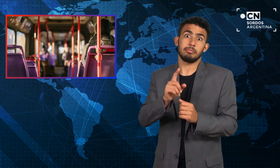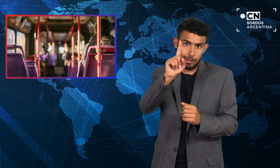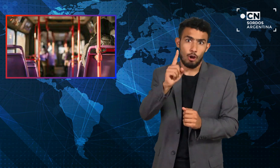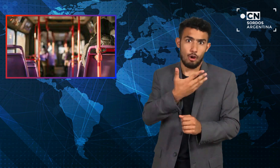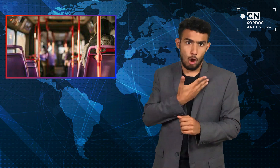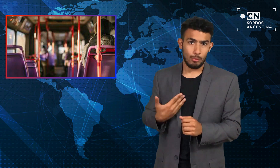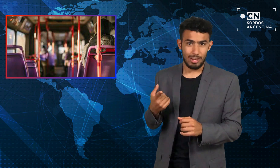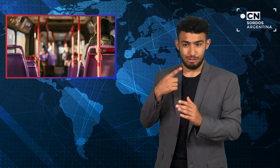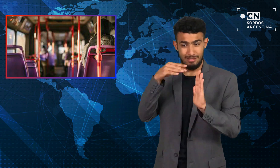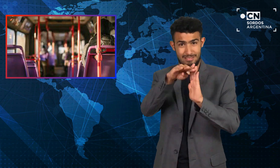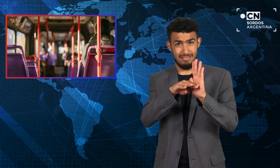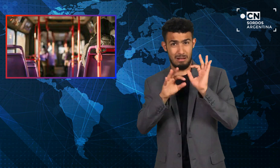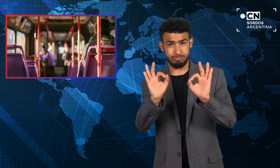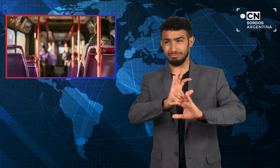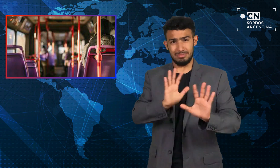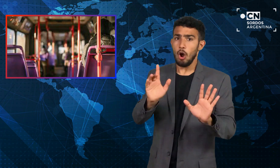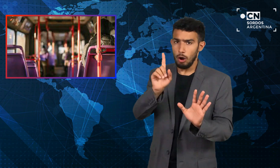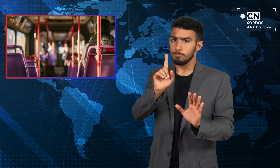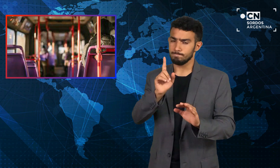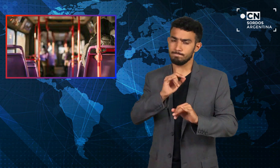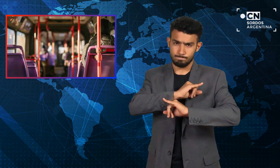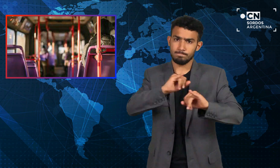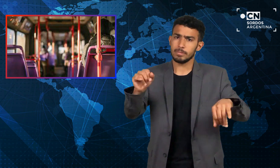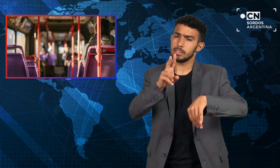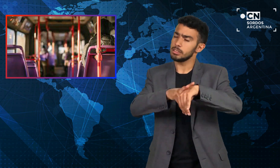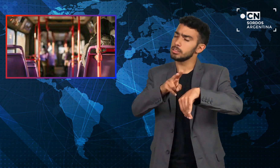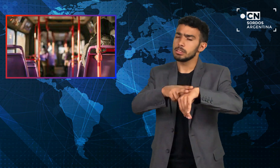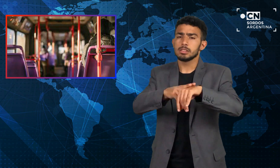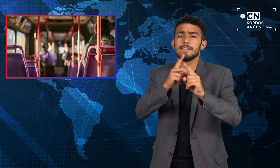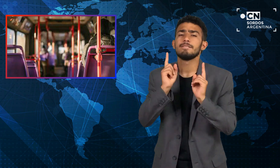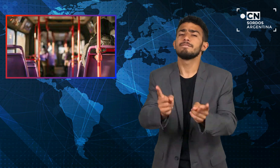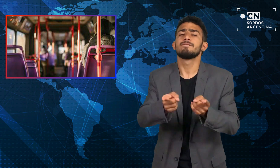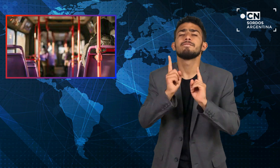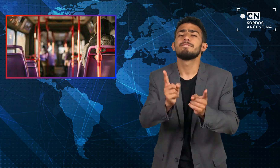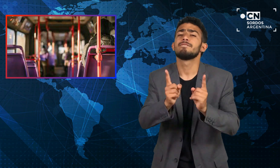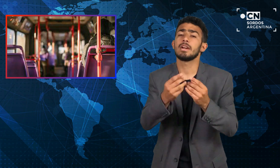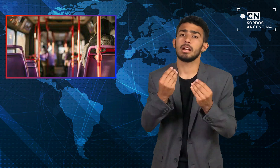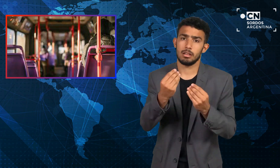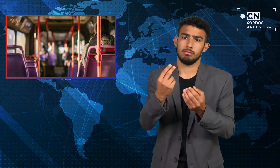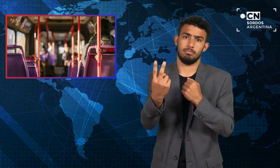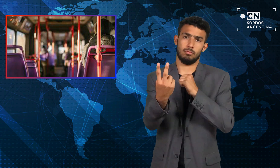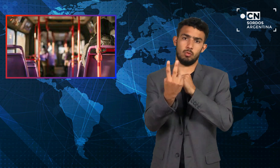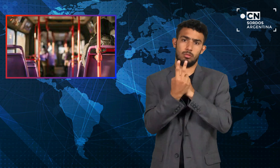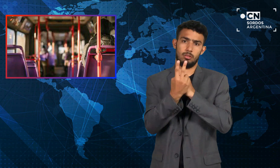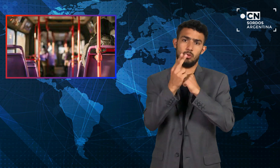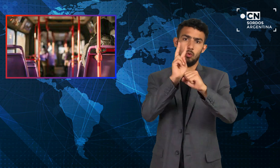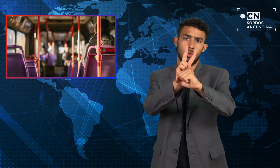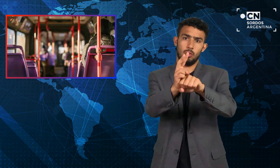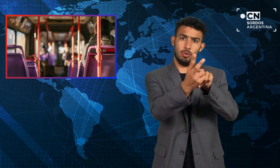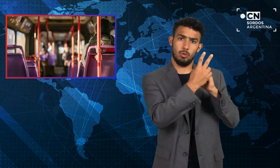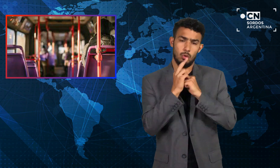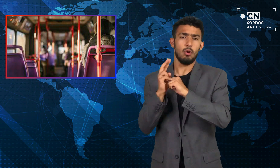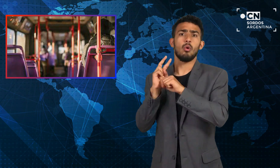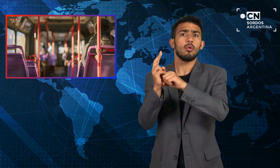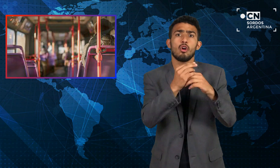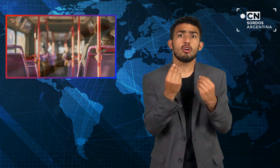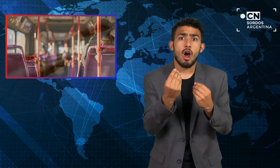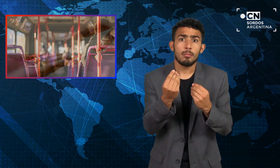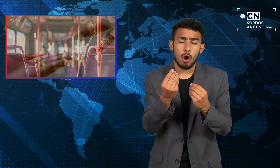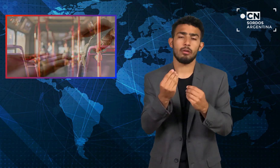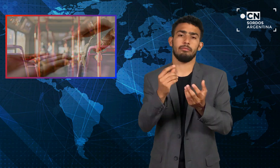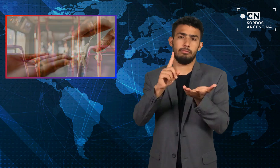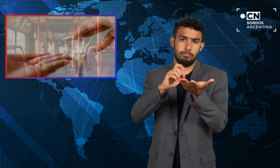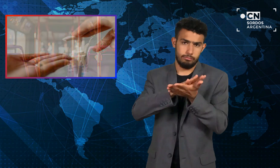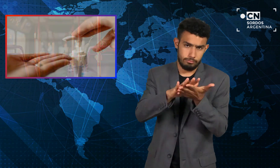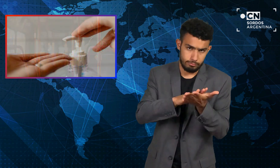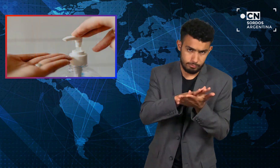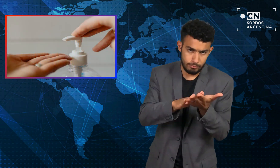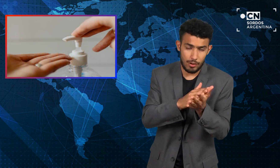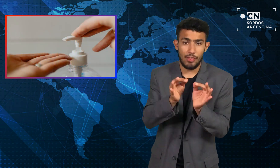Se recomienda mantener las medidas de cuidado como el uso del alcohol en gel,